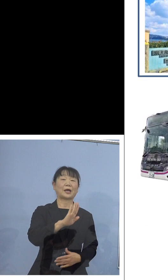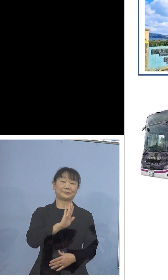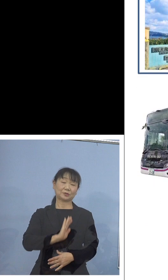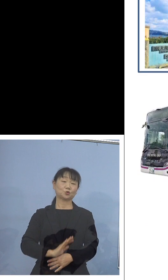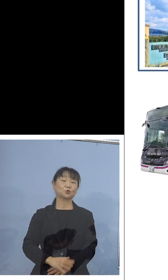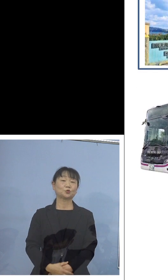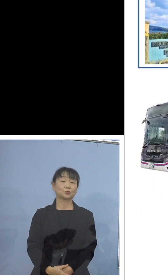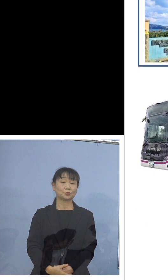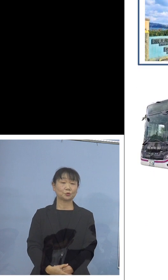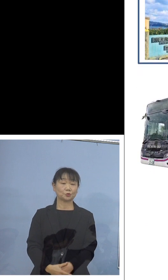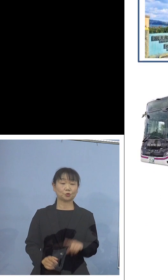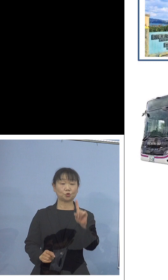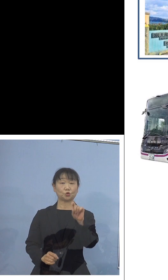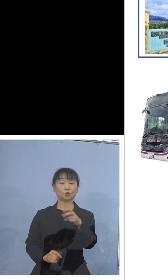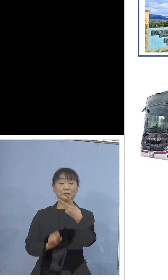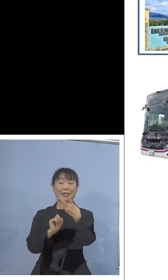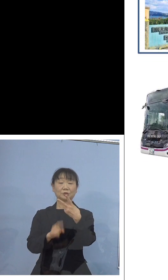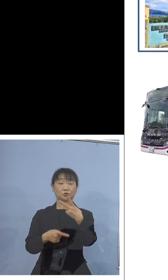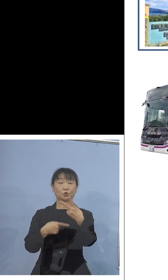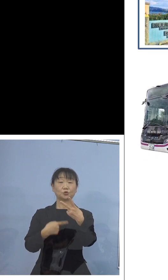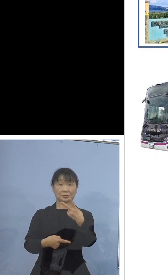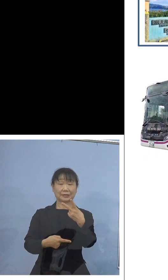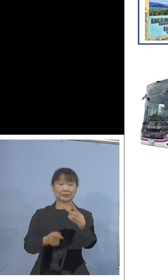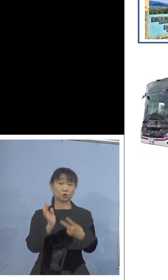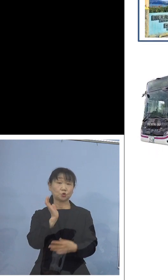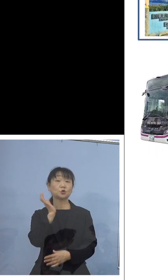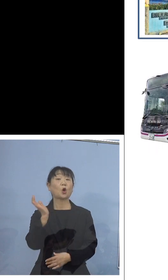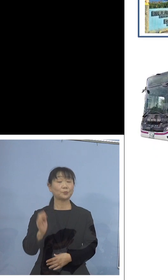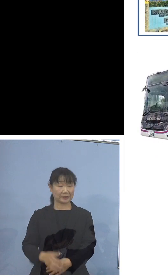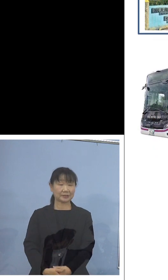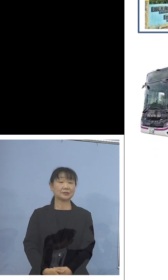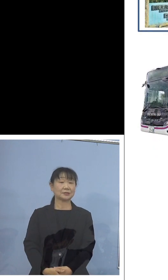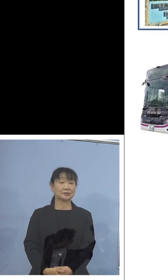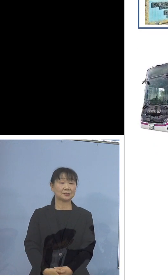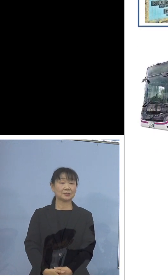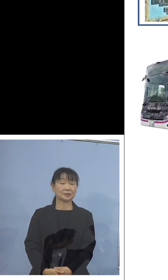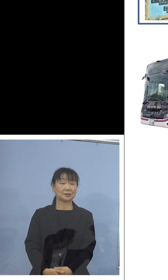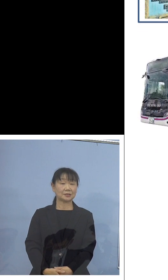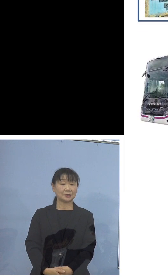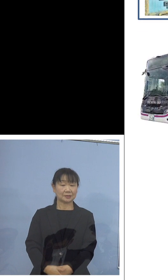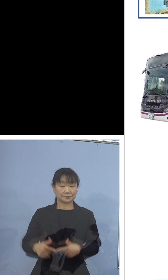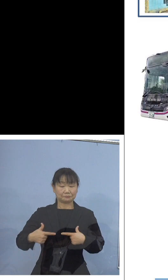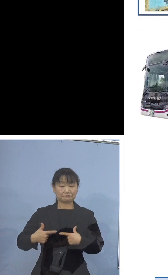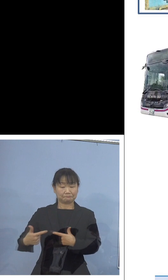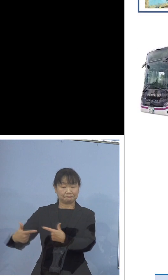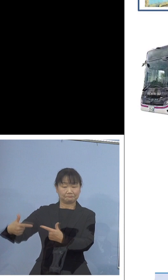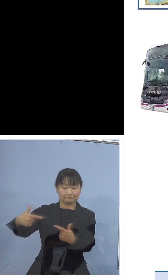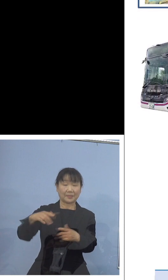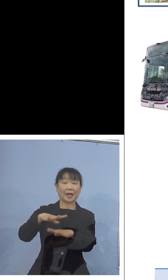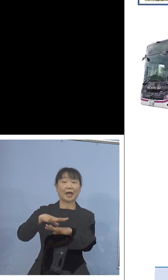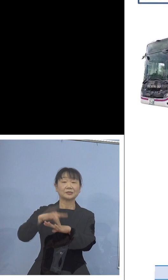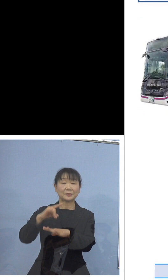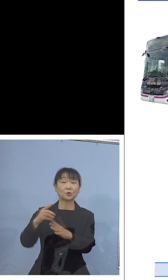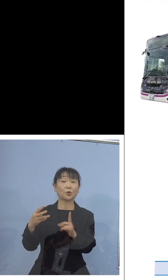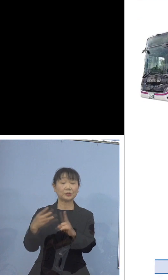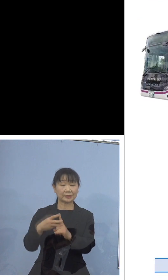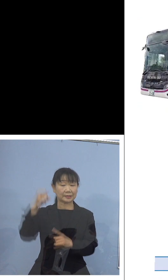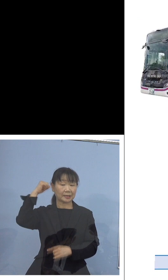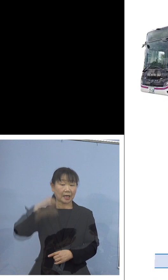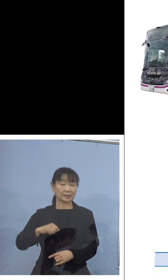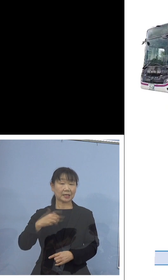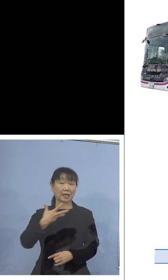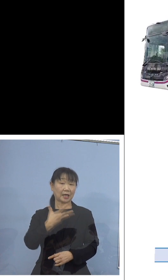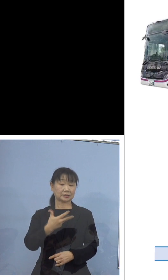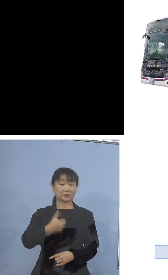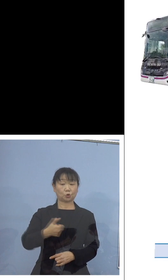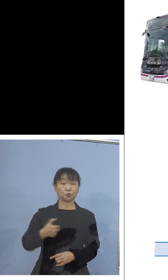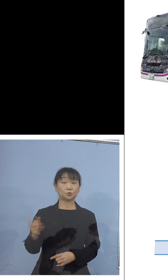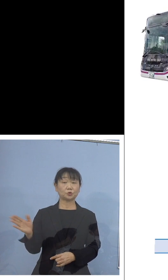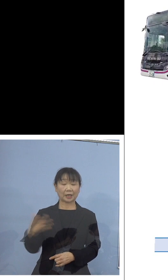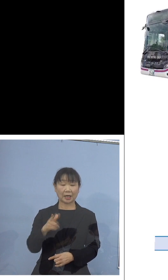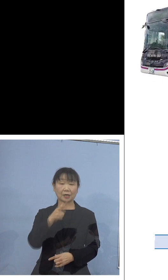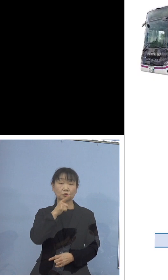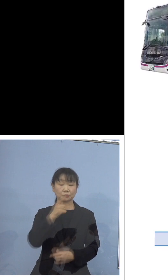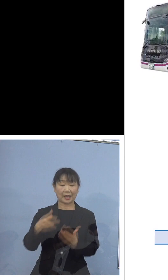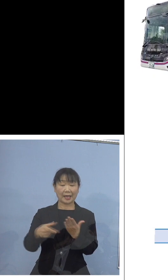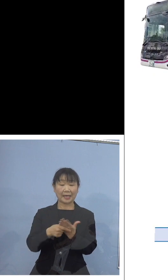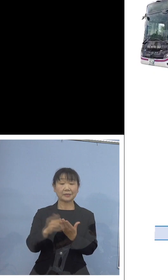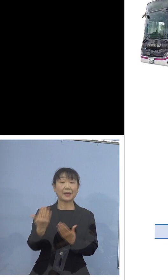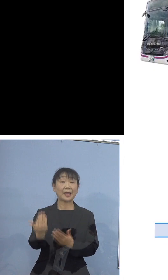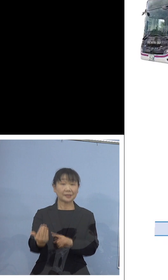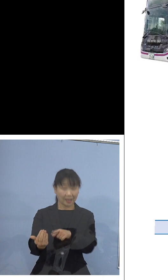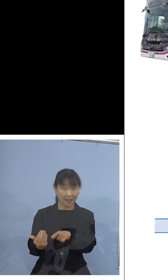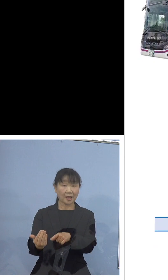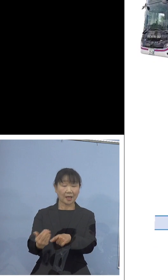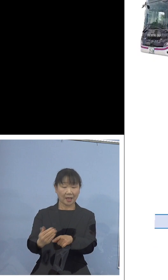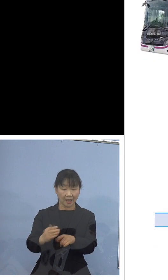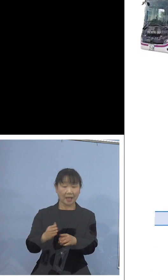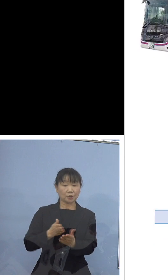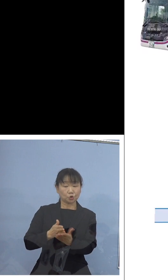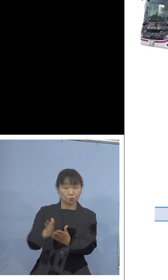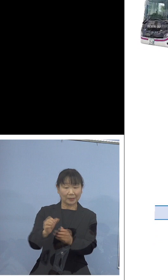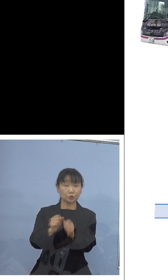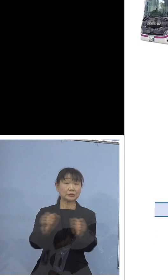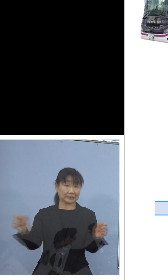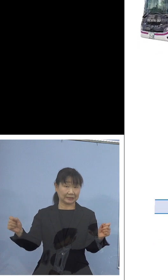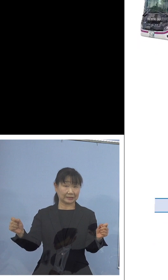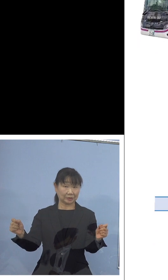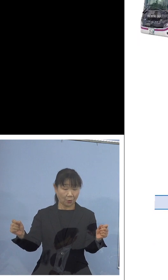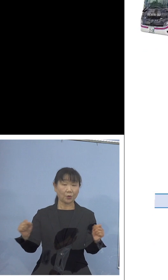12月1日水曜日、路線運行初日 午前8時50分から徳島駅前で出発式を実施いたします